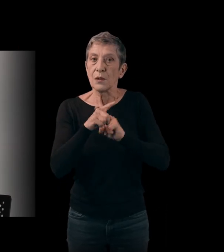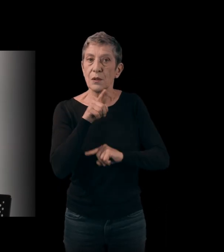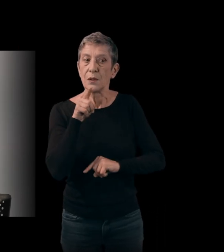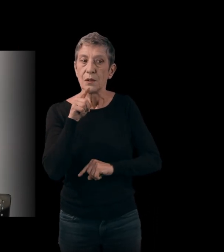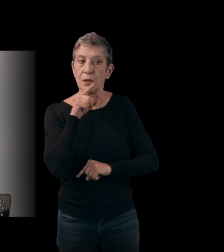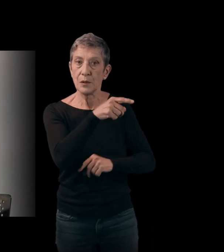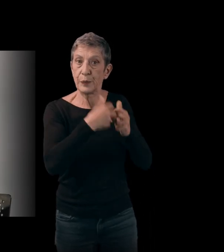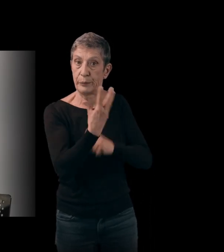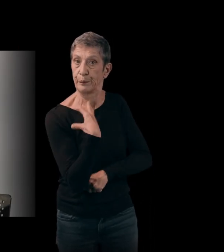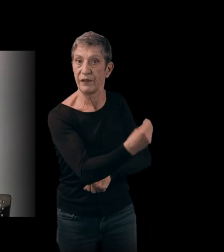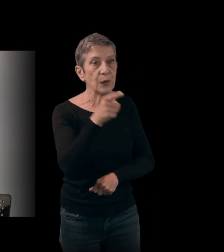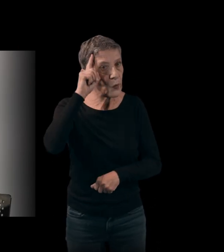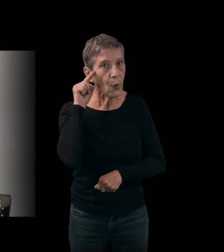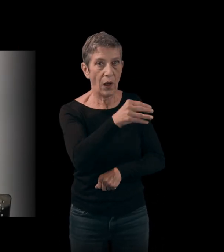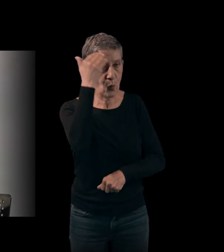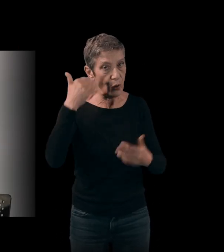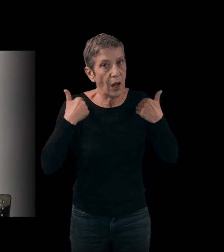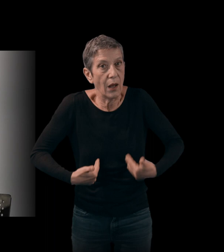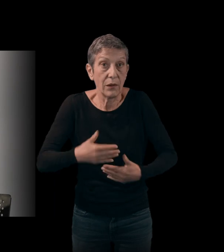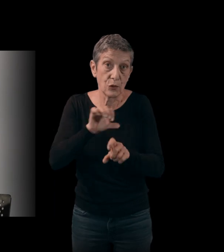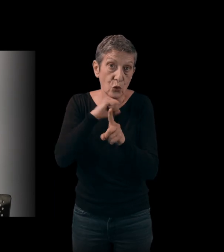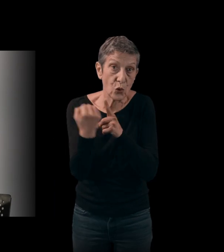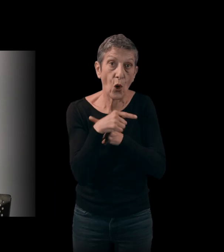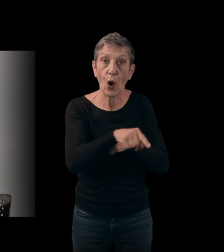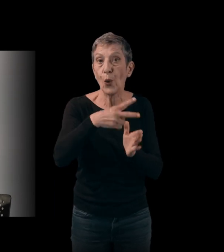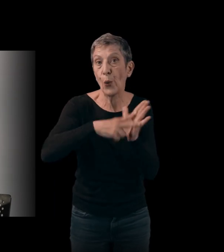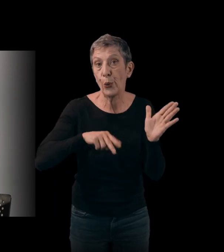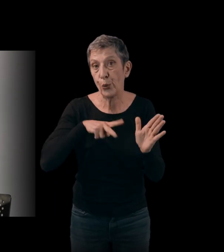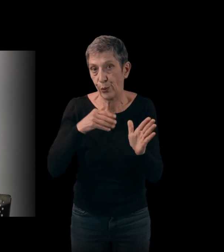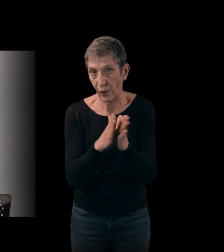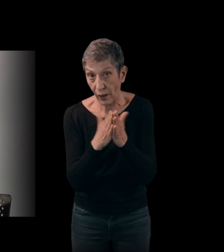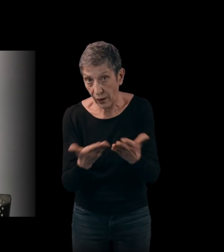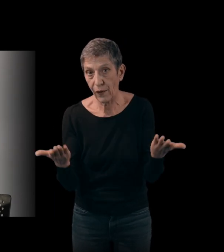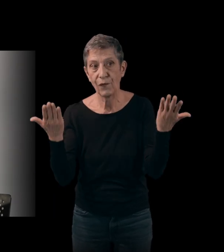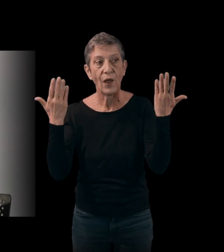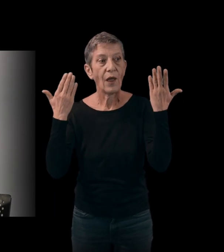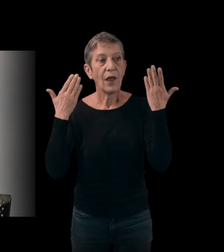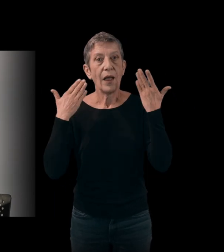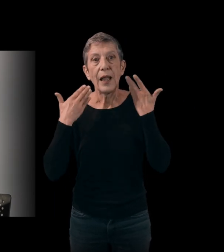connaissait mon travail de sociologue, qu'il avait lu mes ouvrages, qu'il reconnaissait des choses.